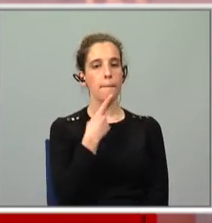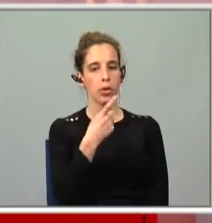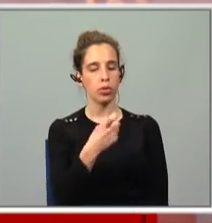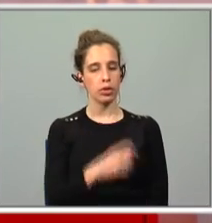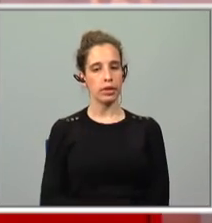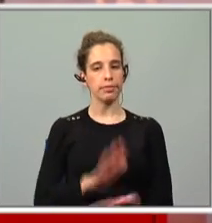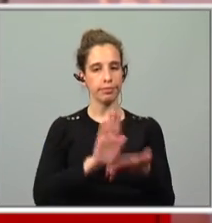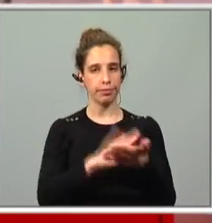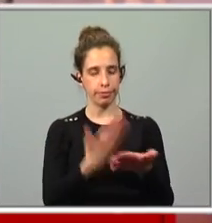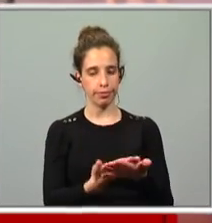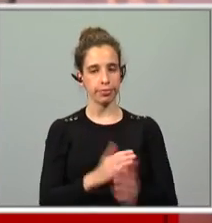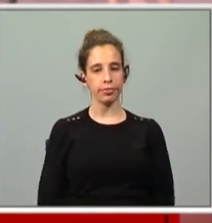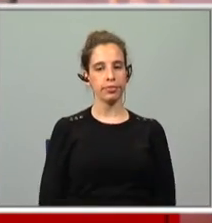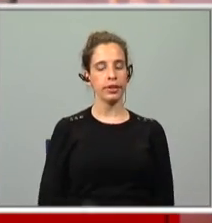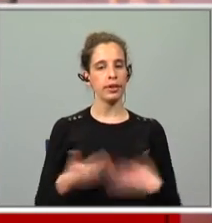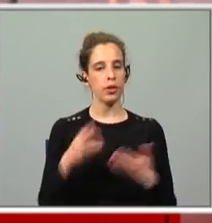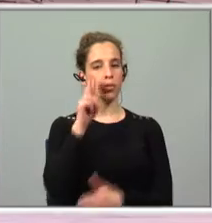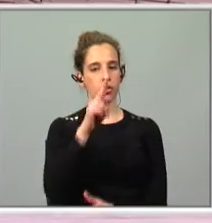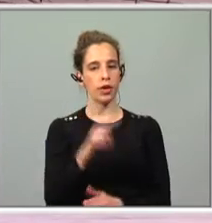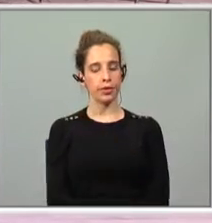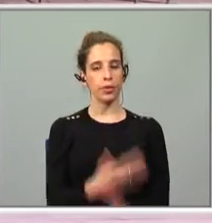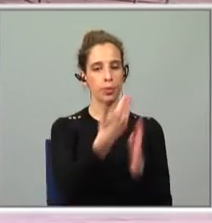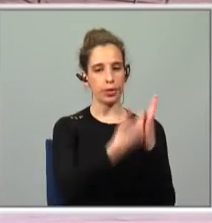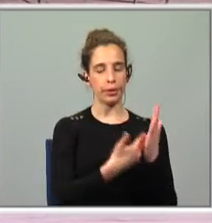de interpretação Vamos então ver este tópico 解釋的讓我們看看這個話題